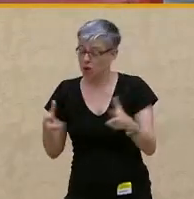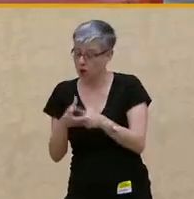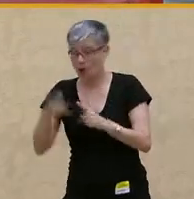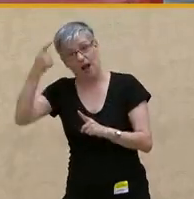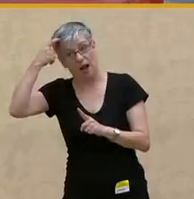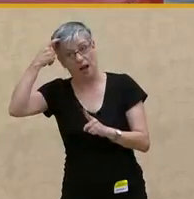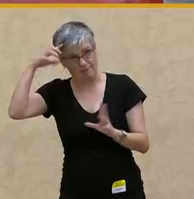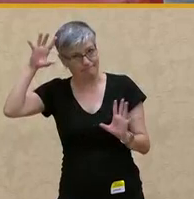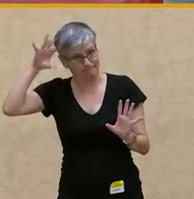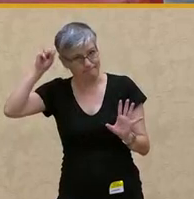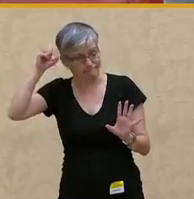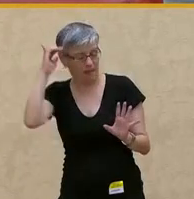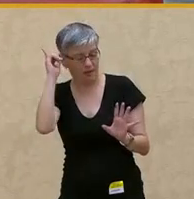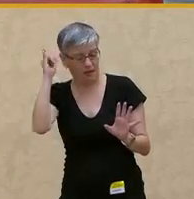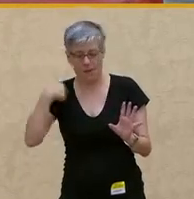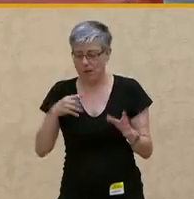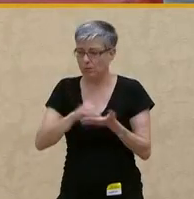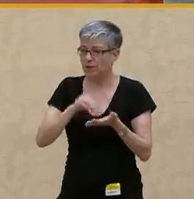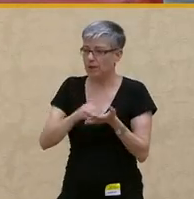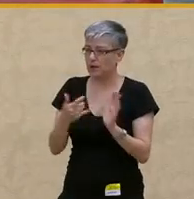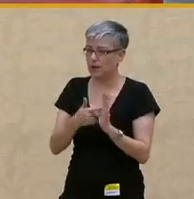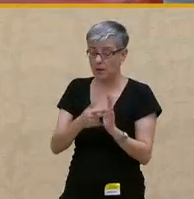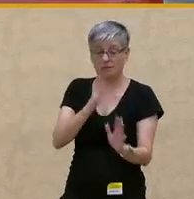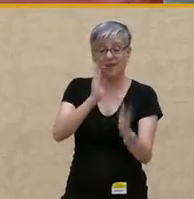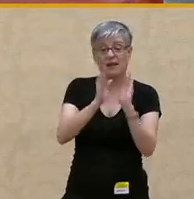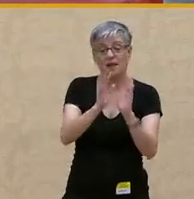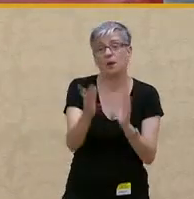lo social es fundamental. A veces tenemos gente con tratamientos maravillosos, con tratamientos